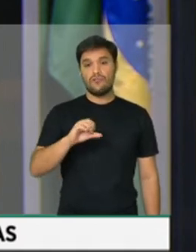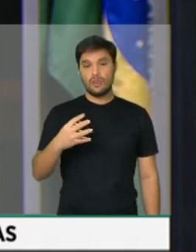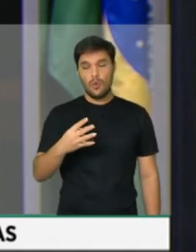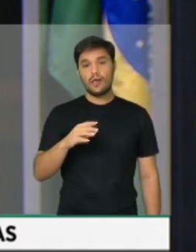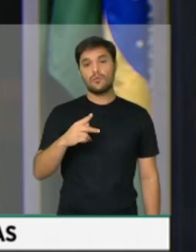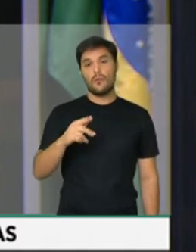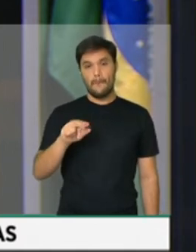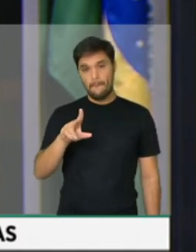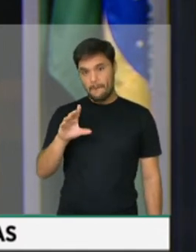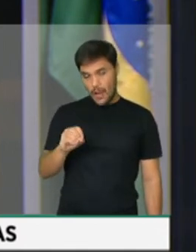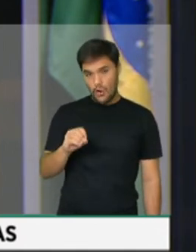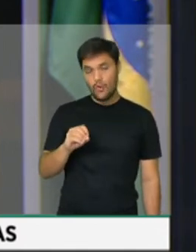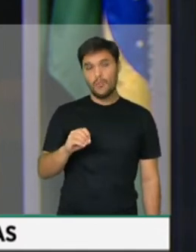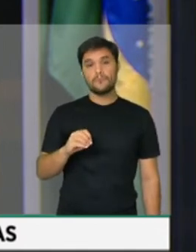225 DA DEPUTADA SÂMIA BOMFIM